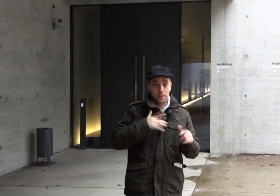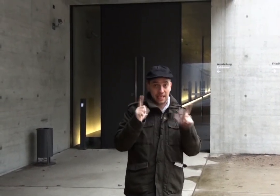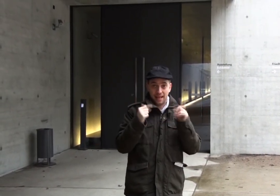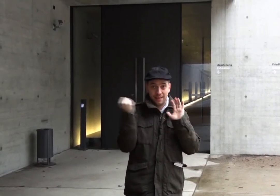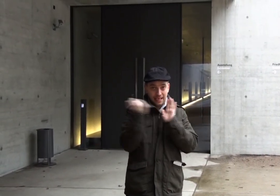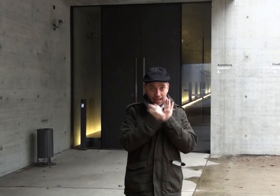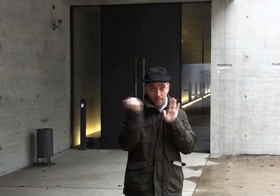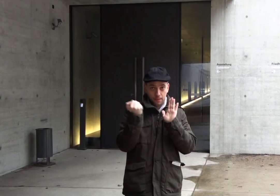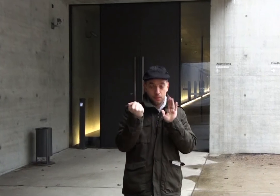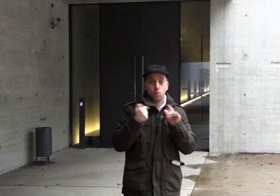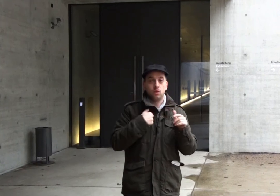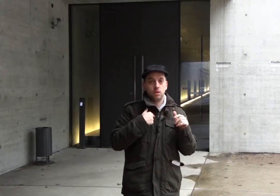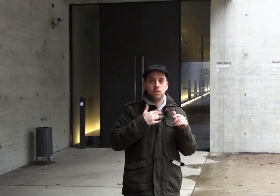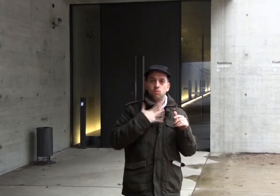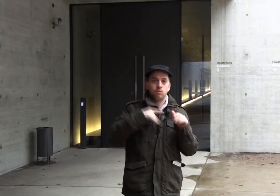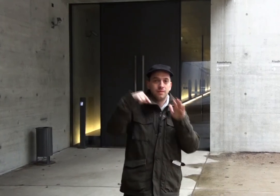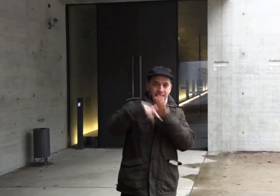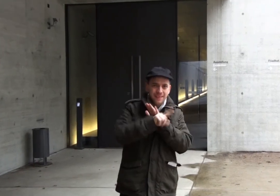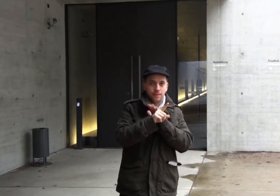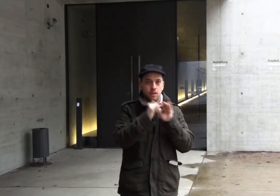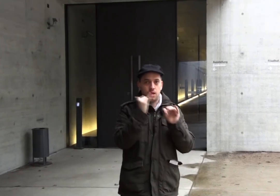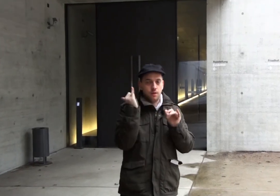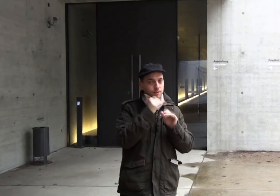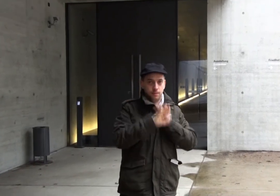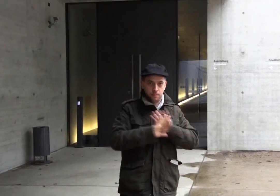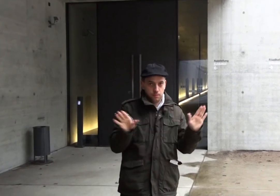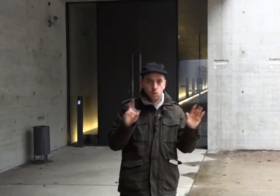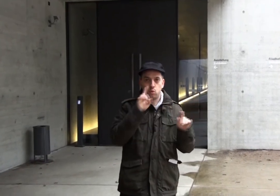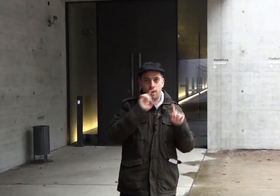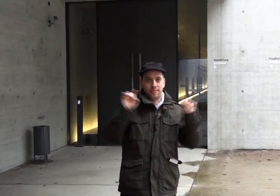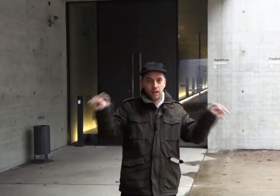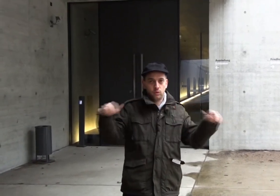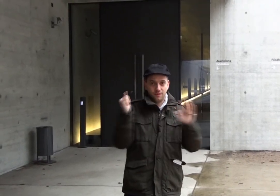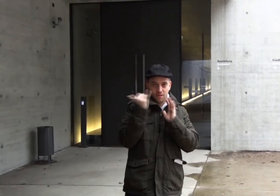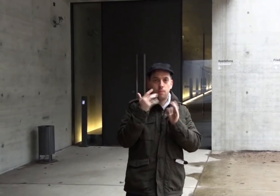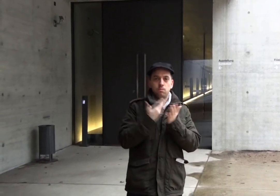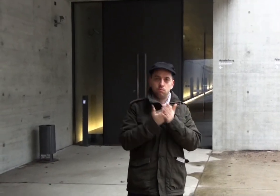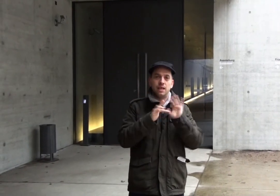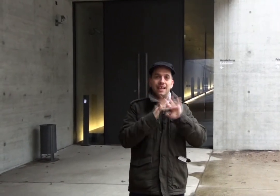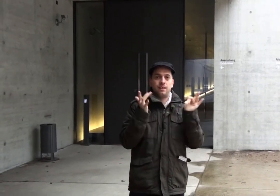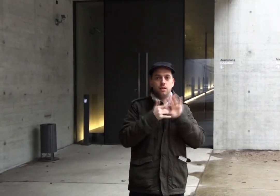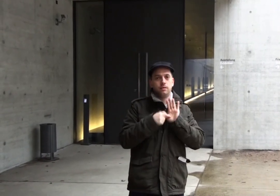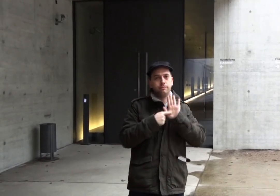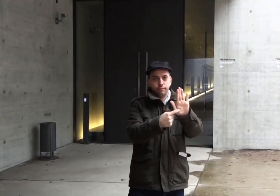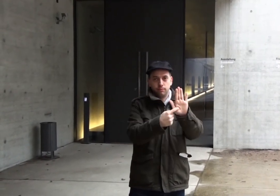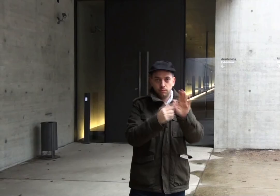Ich informiere ausdrücklich, dass ich keine Genehmigung für Innenaufnahme habe und somit werde ich auch Innenaufnahme vermeiden. OK!